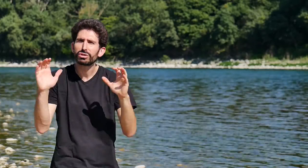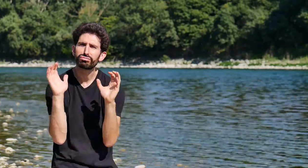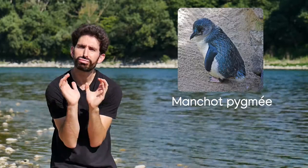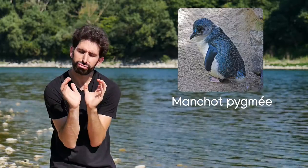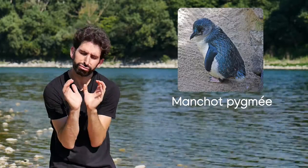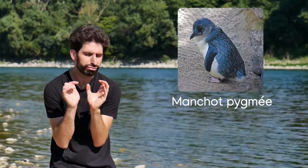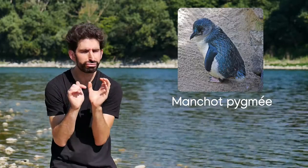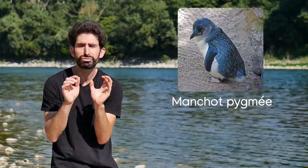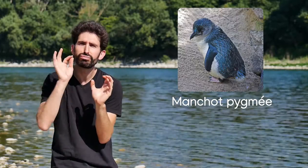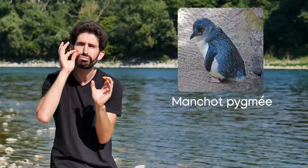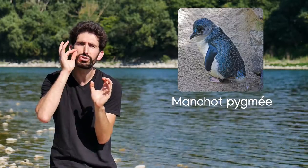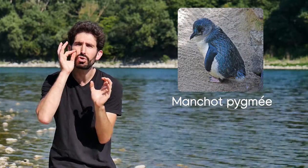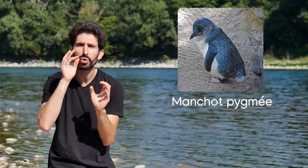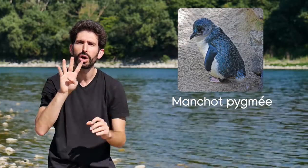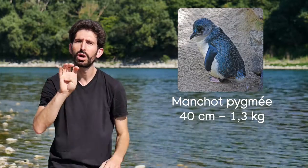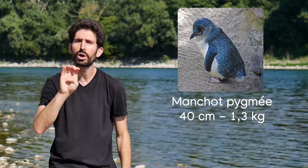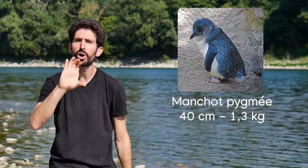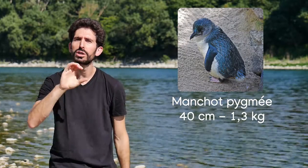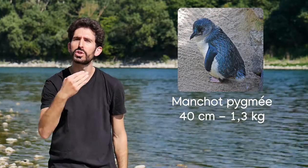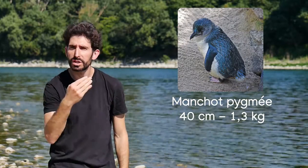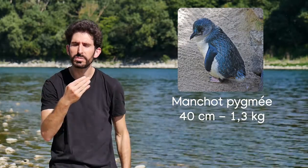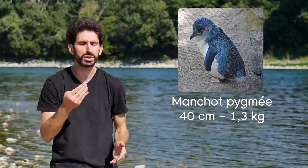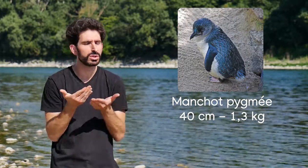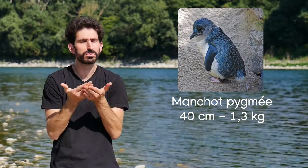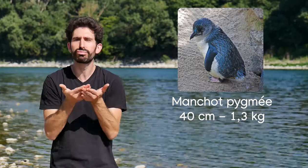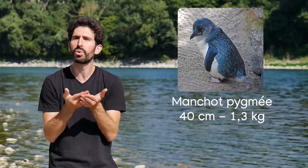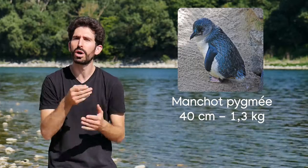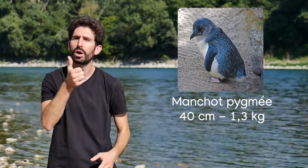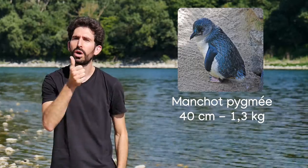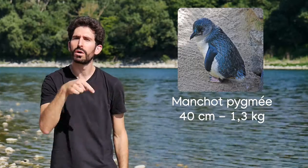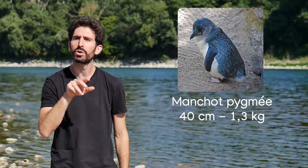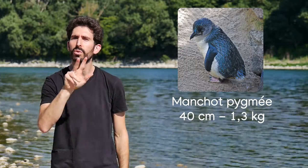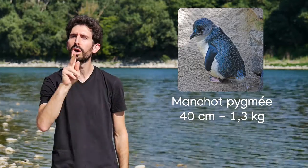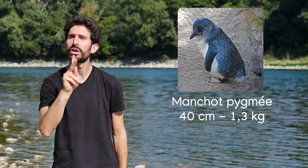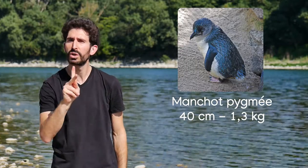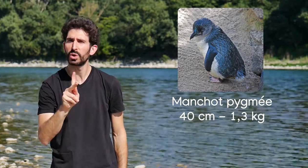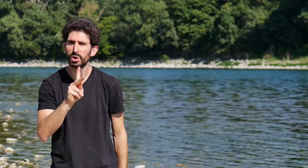Du mignon manchot pygmée, 40 cm et 1,3 kg